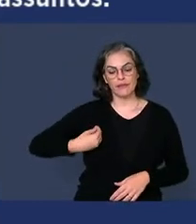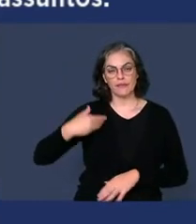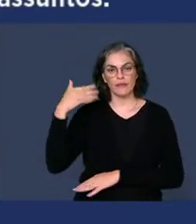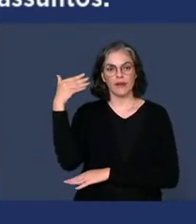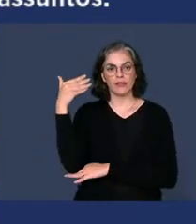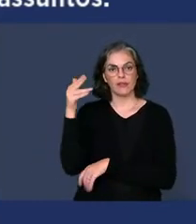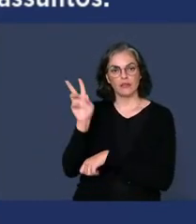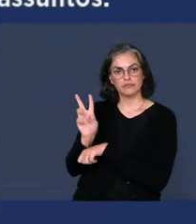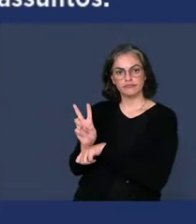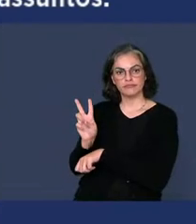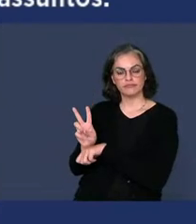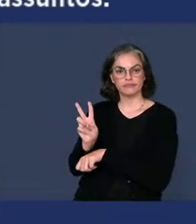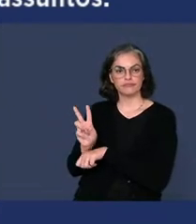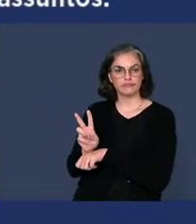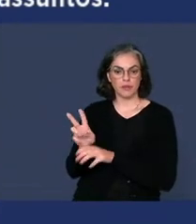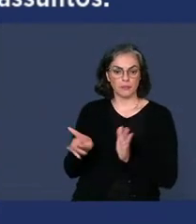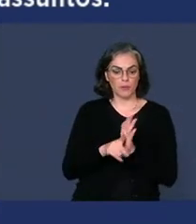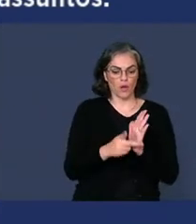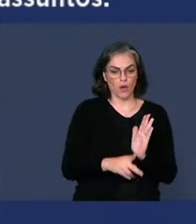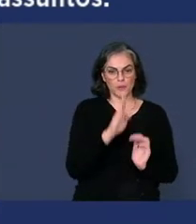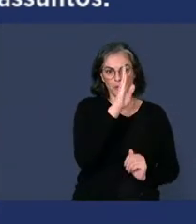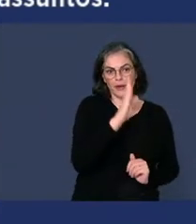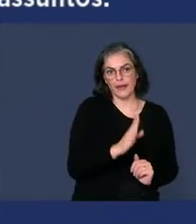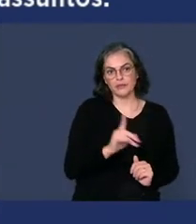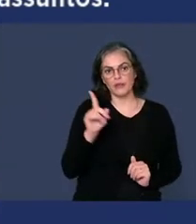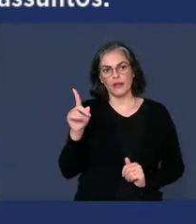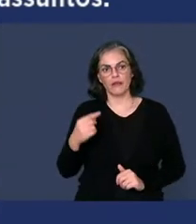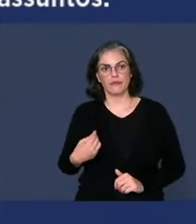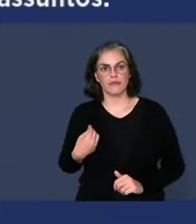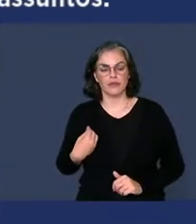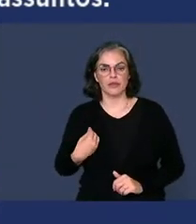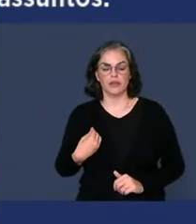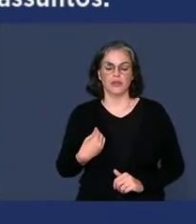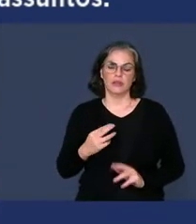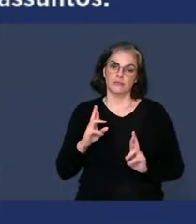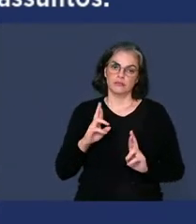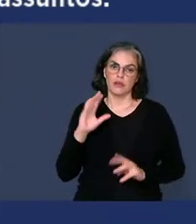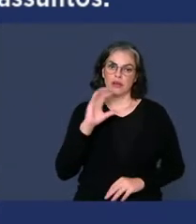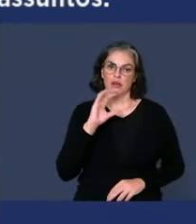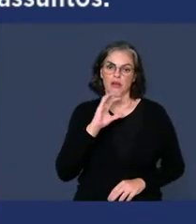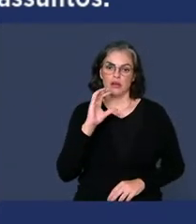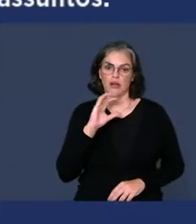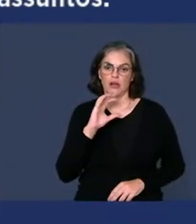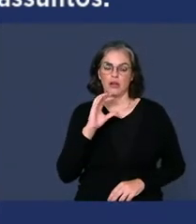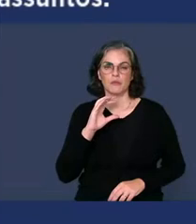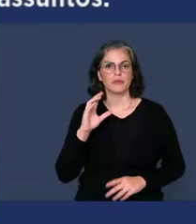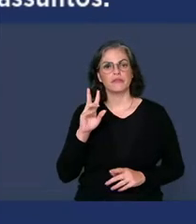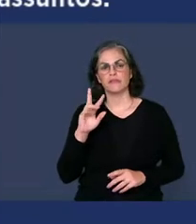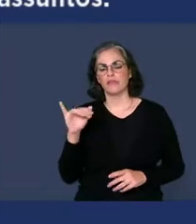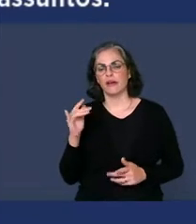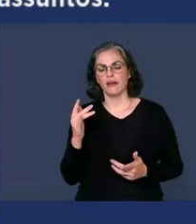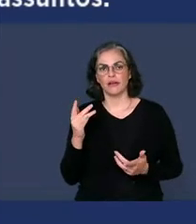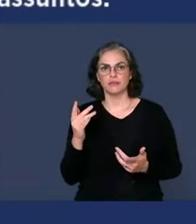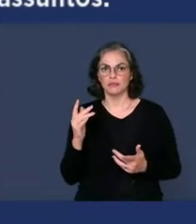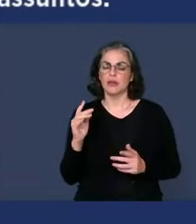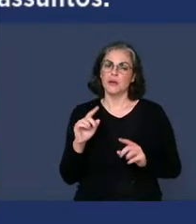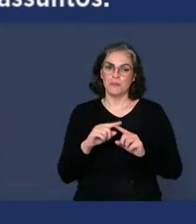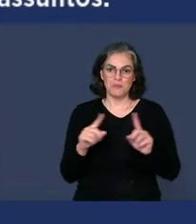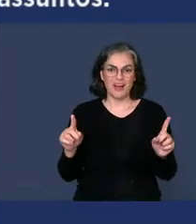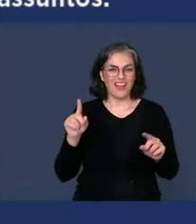LÁ ESTÃO ISOLADOS EM UM HOTEL, PROVAVELMENTE EM POUCAS HORAS ESTARÃO JÁ COM A LUZ